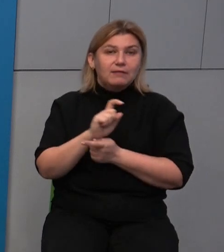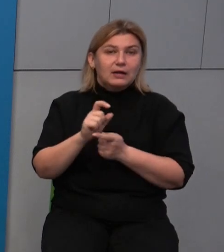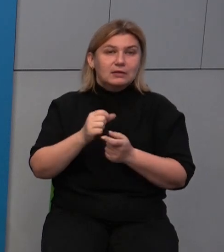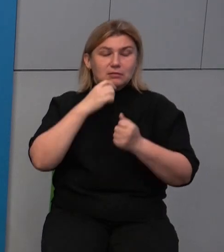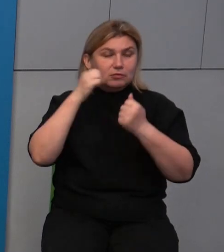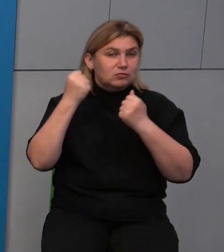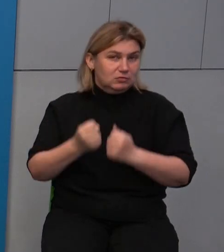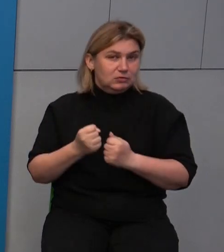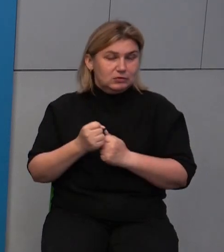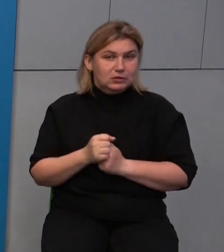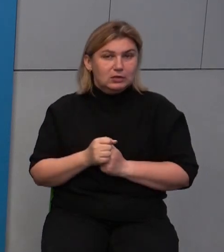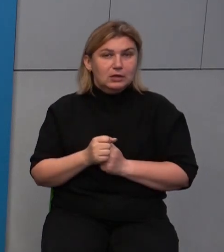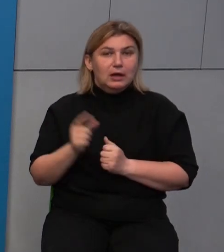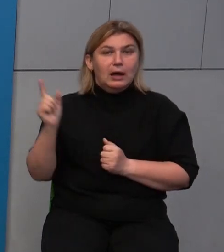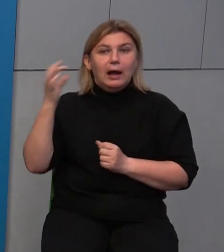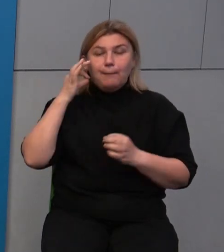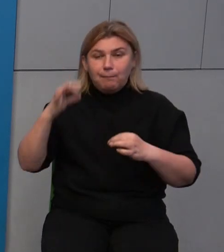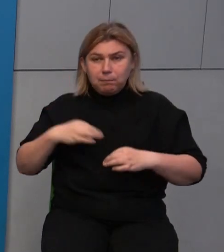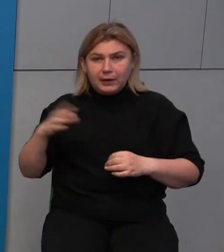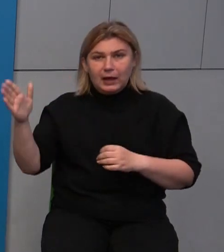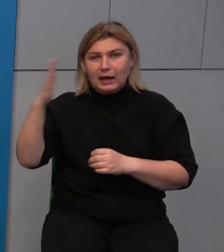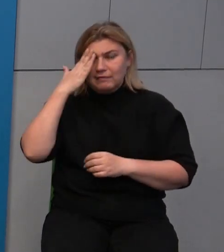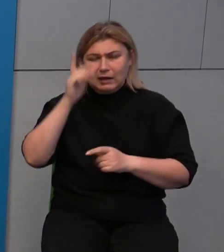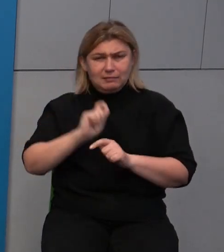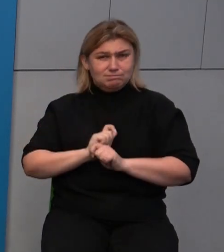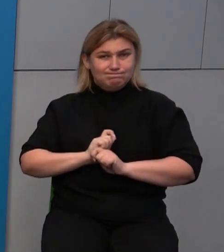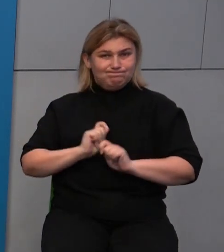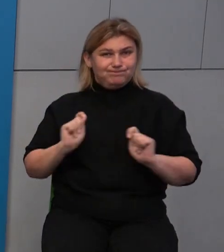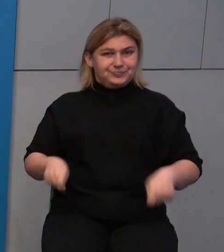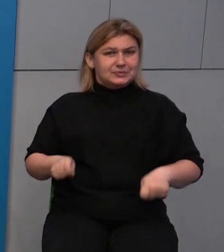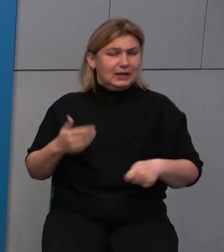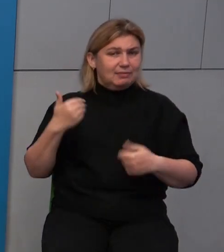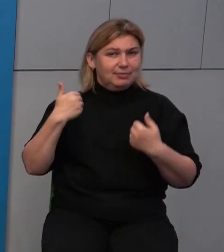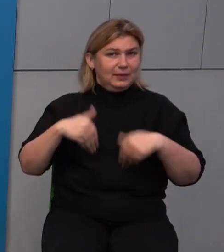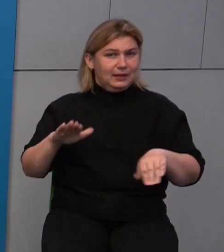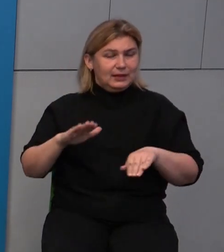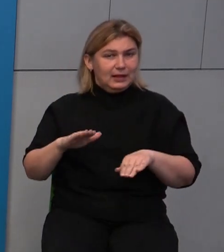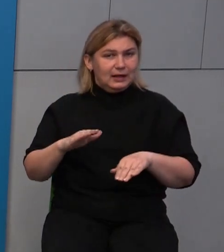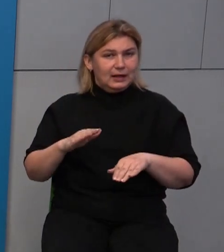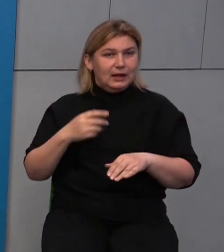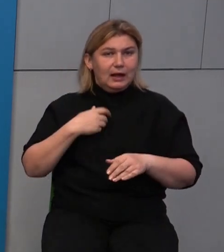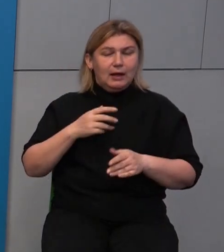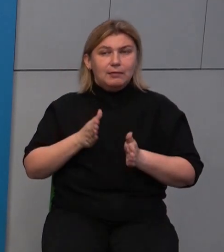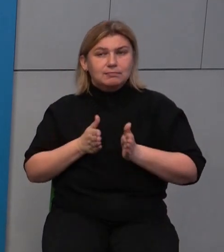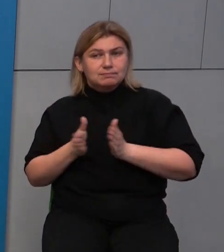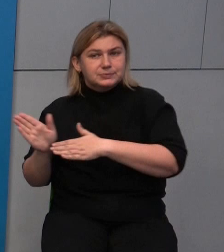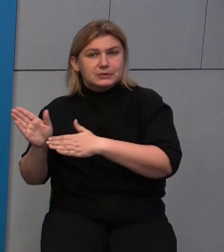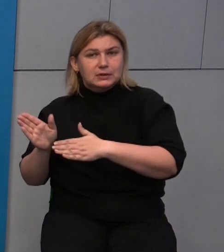I pani jednak świadomie rezygnuje z tego, żeby nie pójść w tę stronę anegdotyczną.